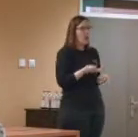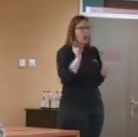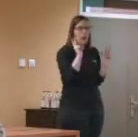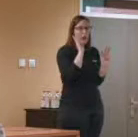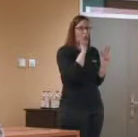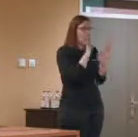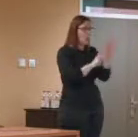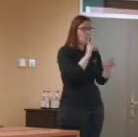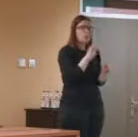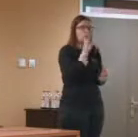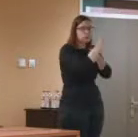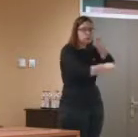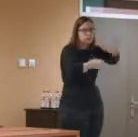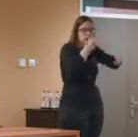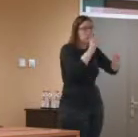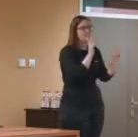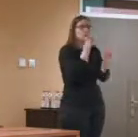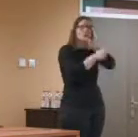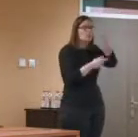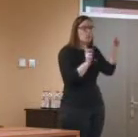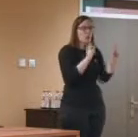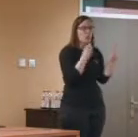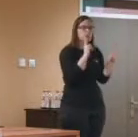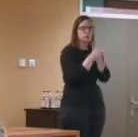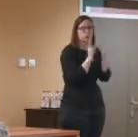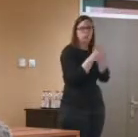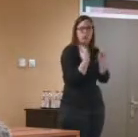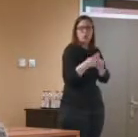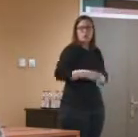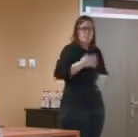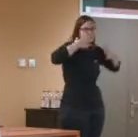o no insultos, pero al final eran cosas que eran verdad, porque él estaba todos los días en la prensa,